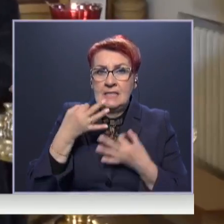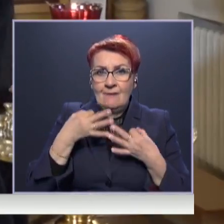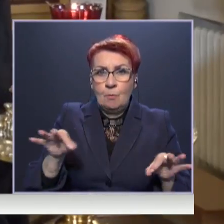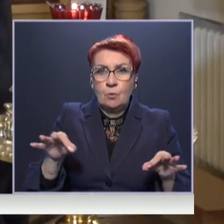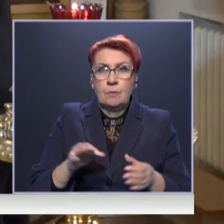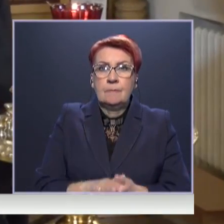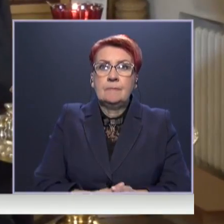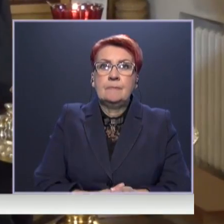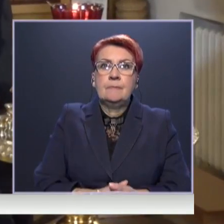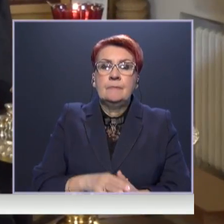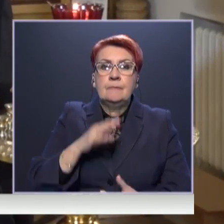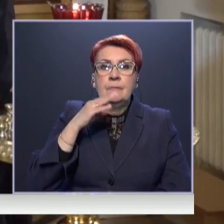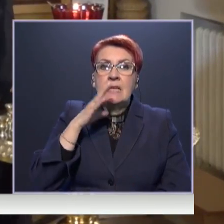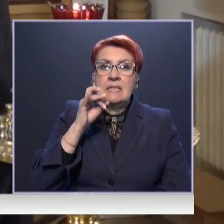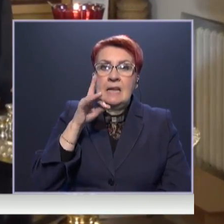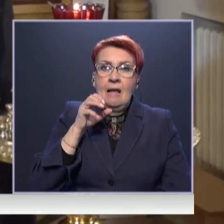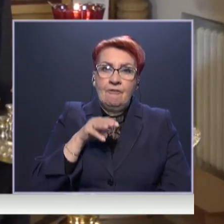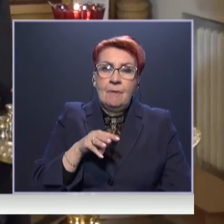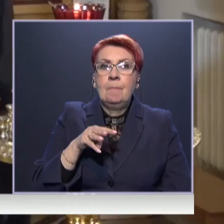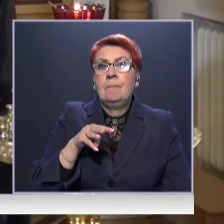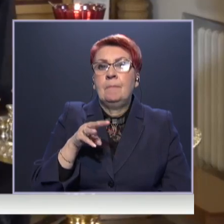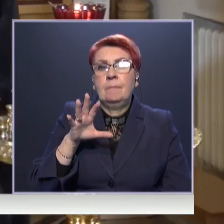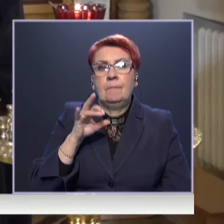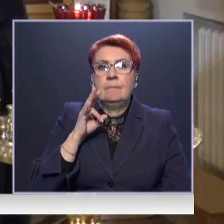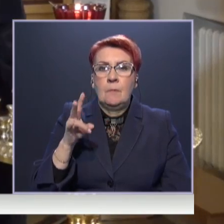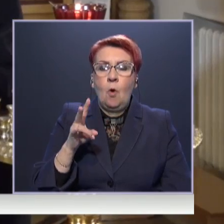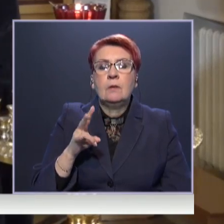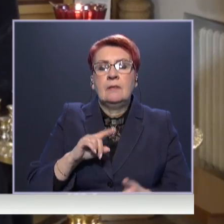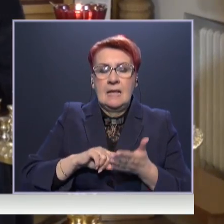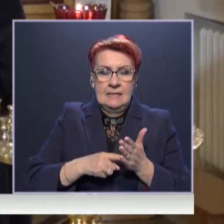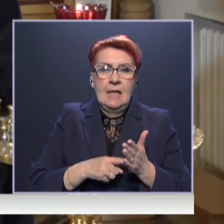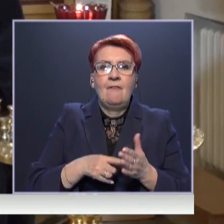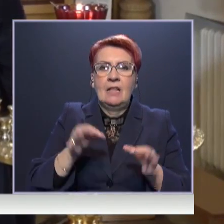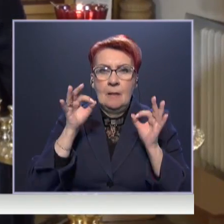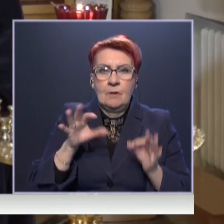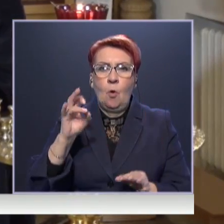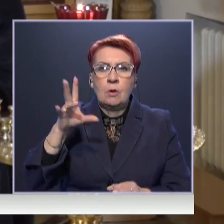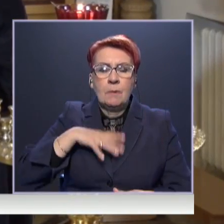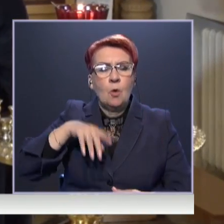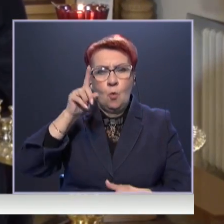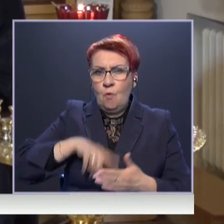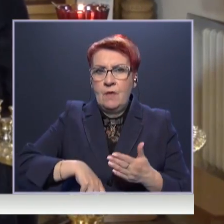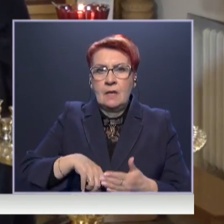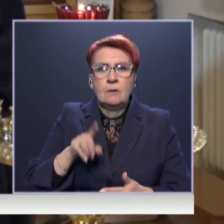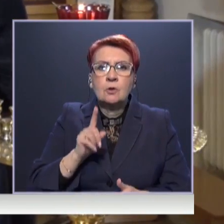Серафим принципиально настаивал на собственной правоте в абсолютно уверен в том что только системное